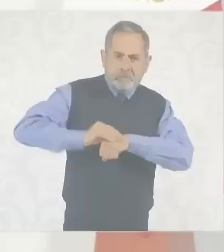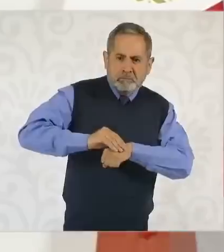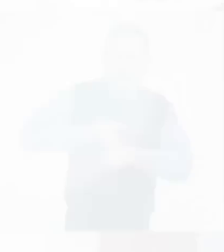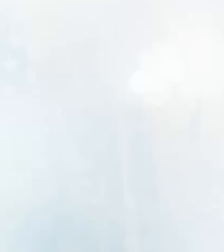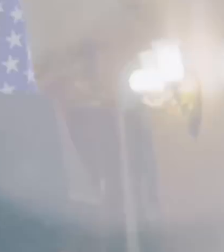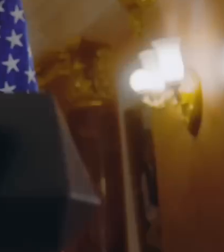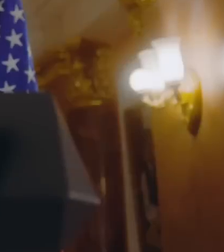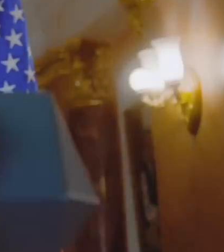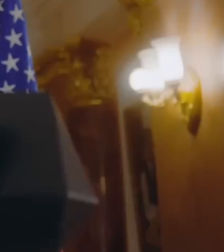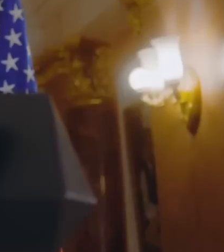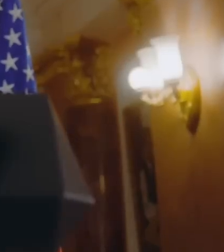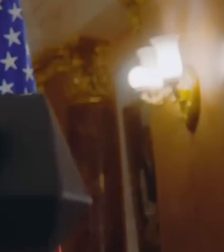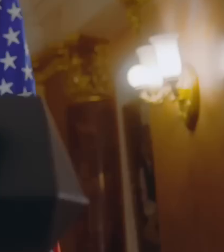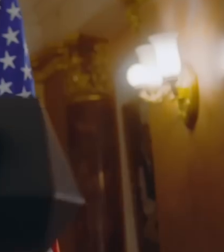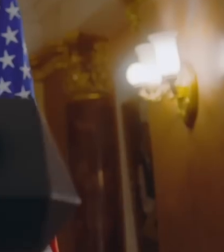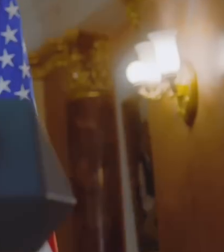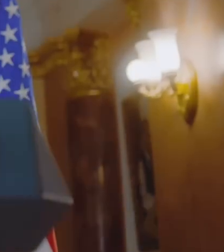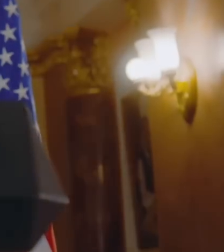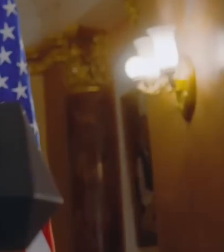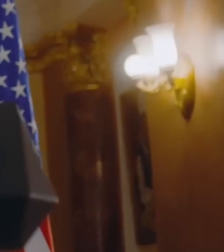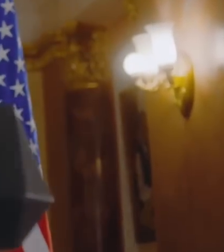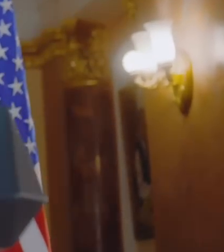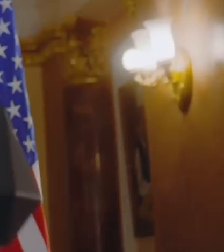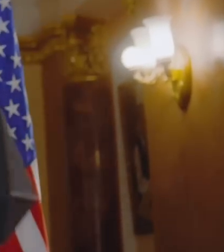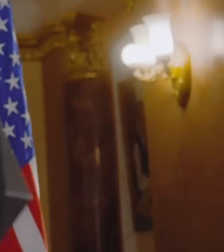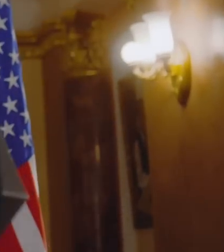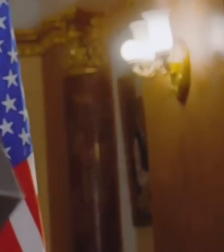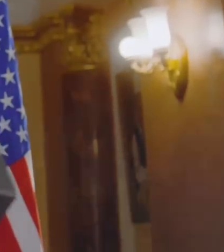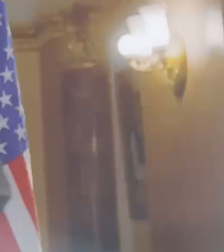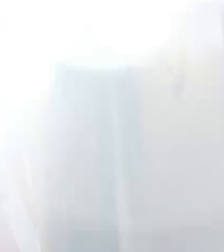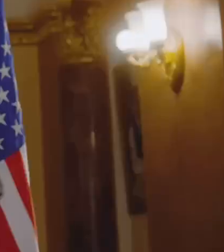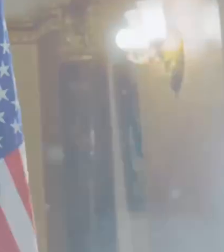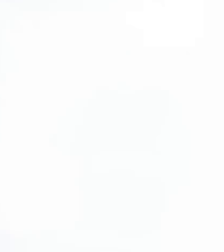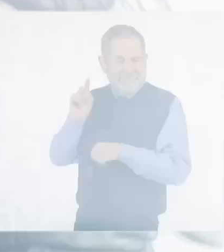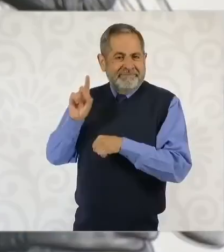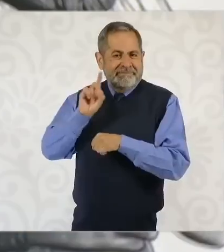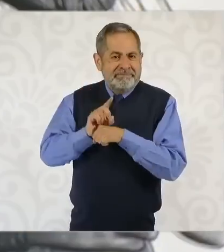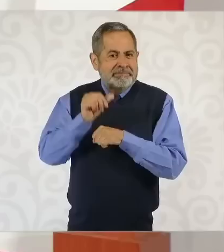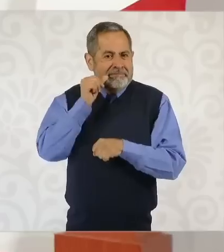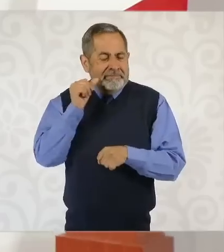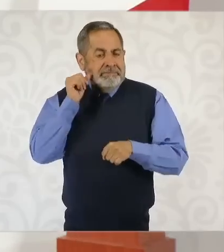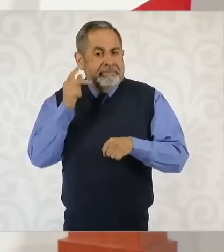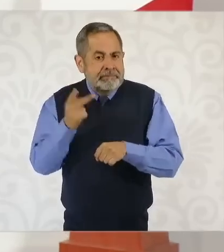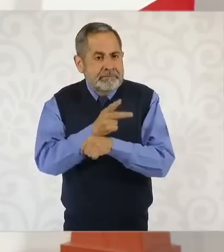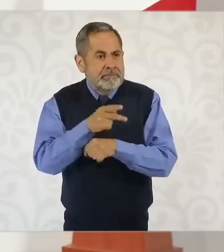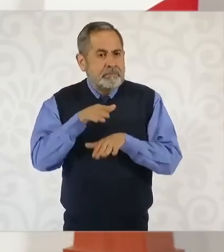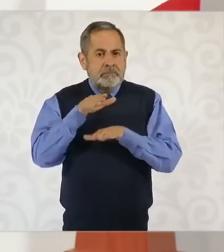salida negociada a las tensiones con Washington la presidenta de México ha insistido en que el